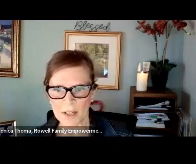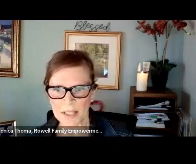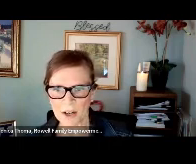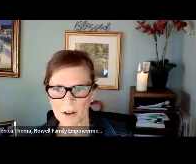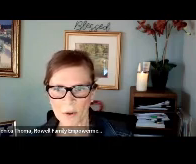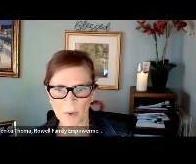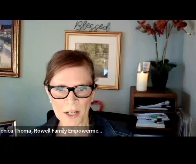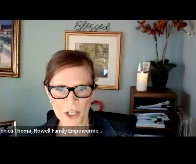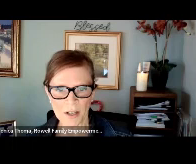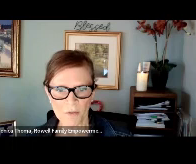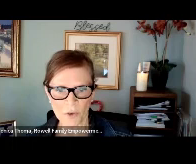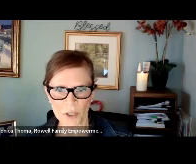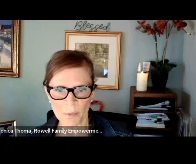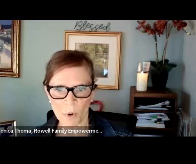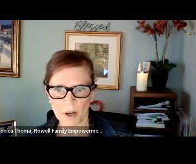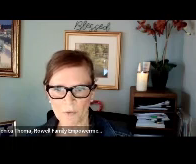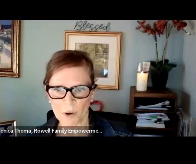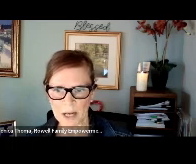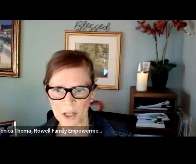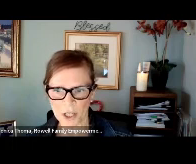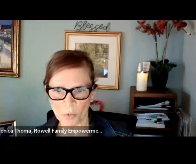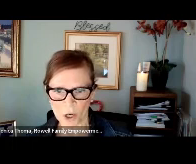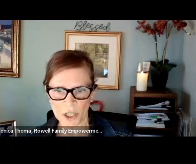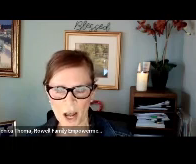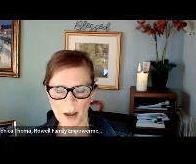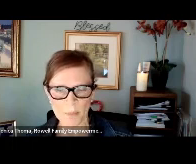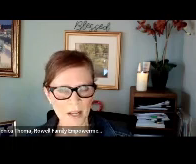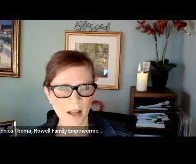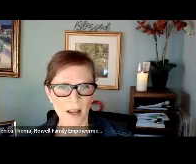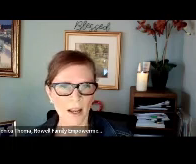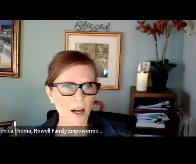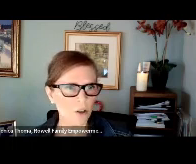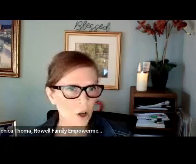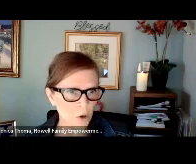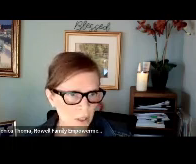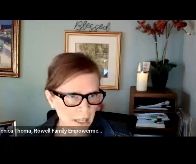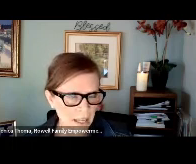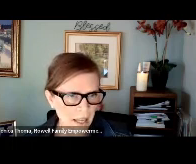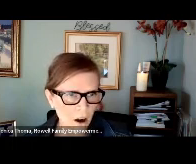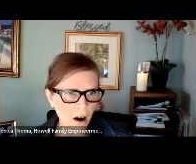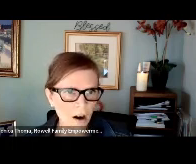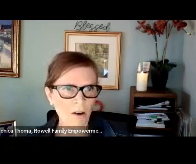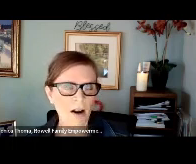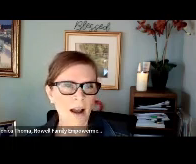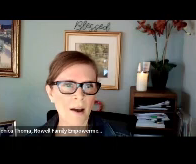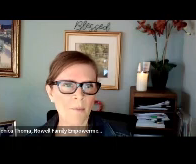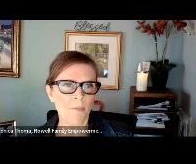al centro de padres en la región para obtener información de apoyo y talleres aquí localmente en nuestro